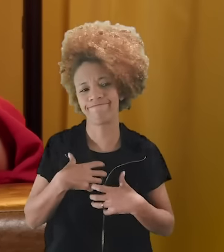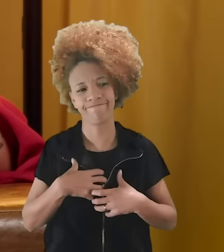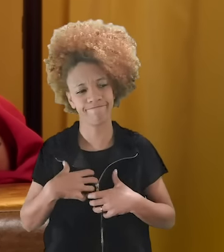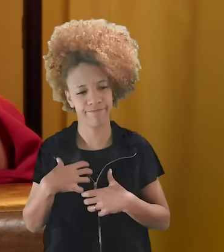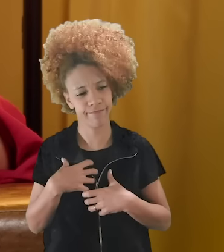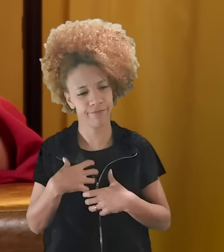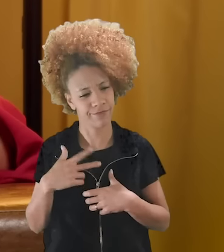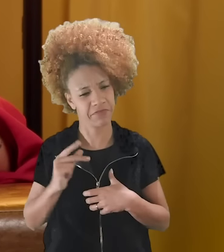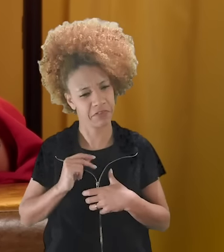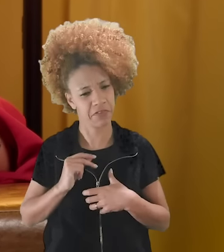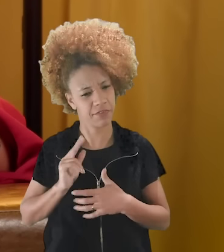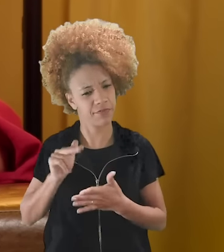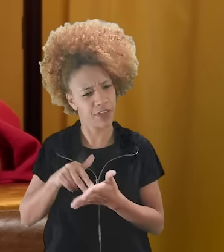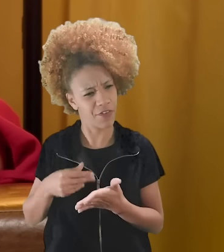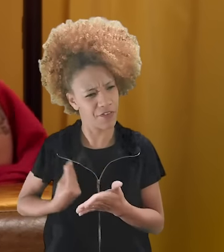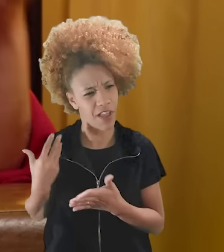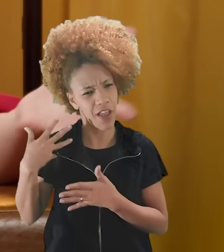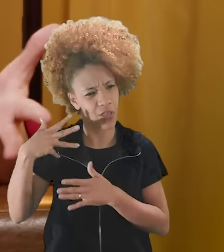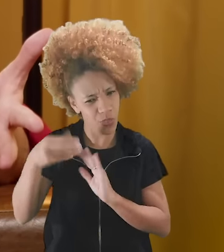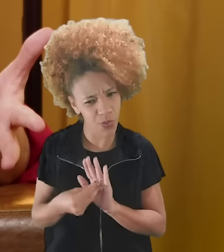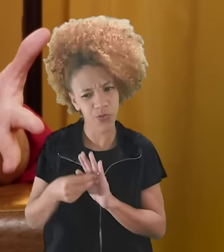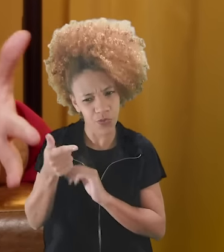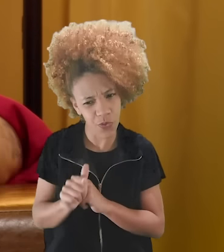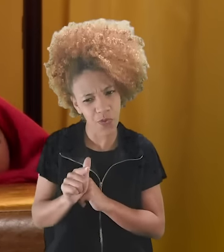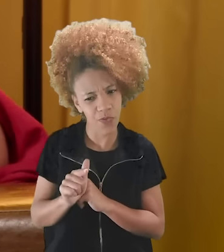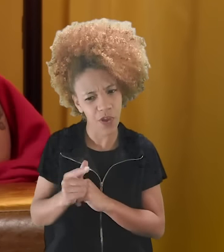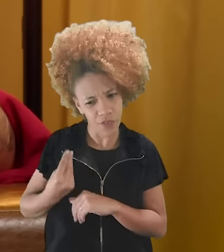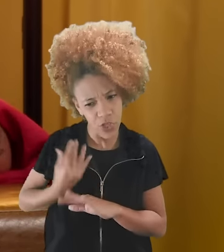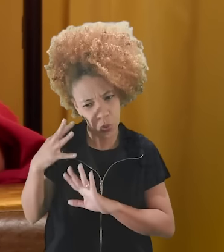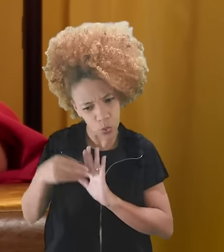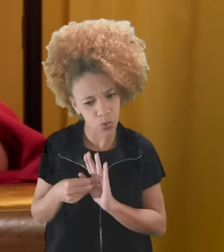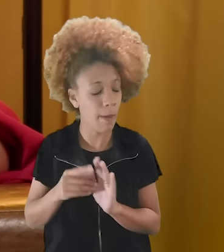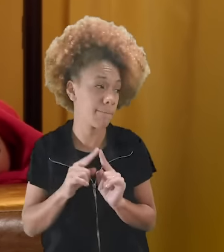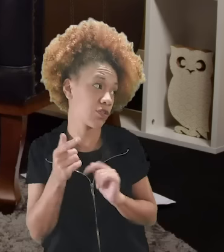sensação de caramba eu vou viver tudo de novo né eu vou viver tudo isso de novo mas é de novo ou